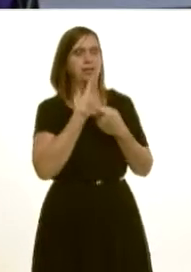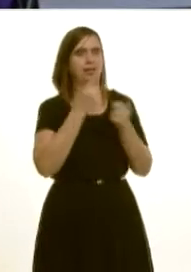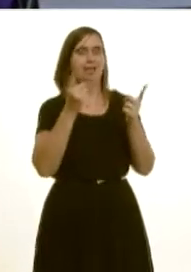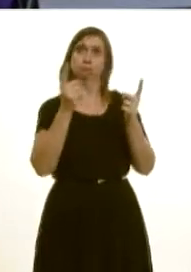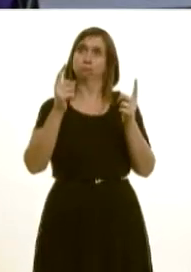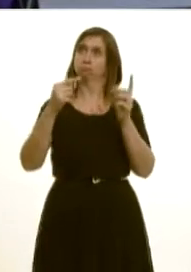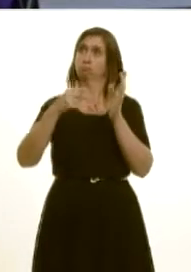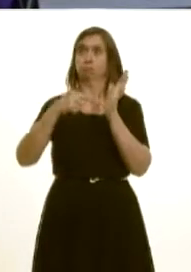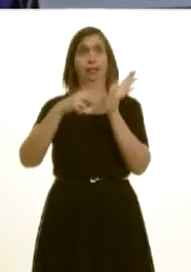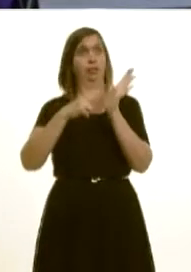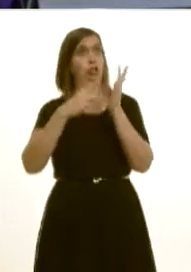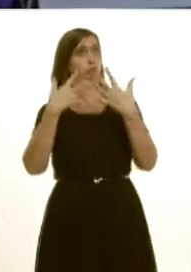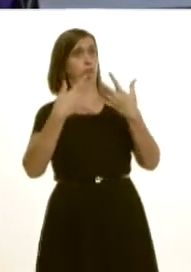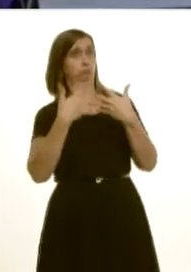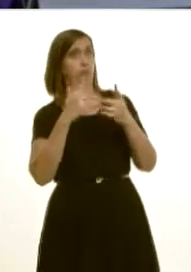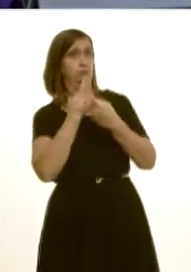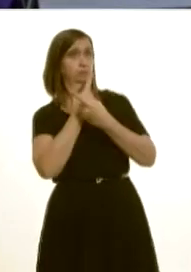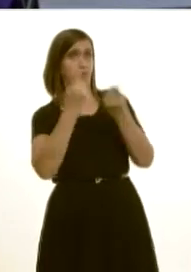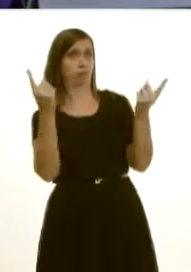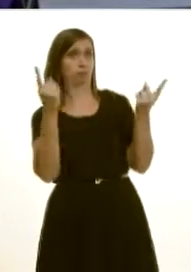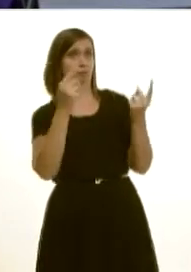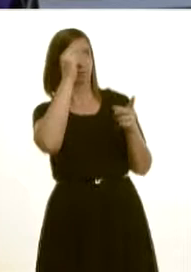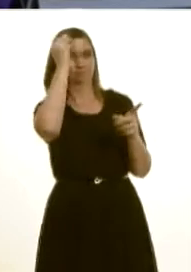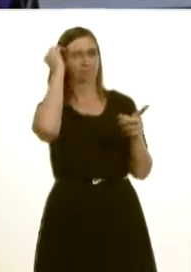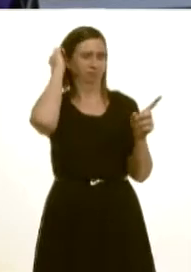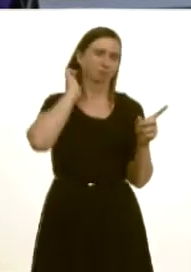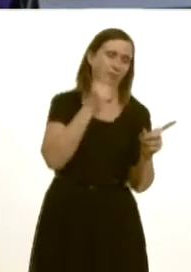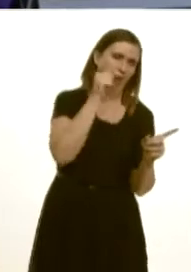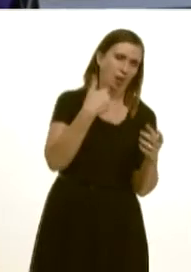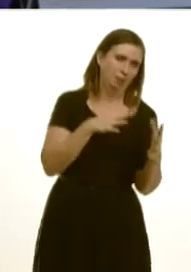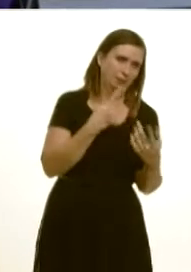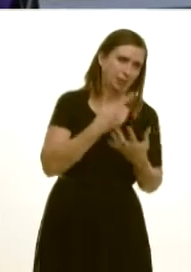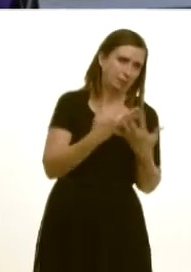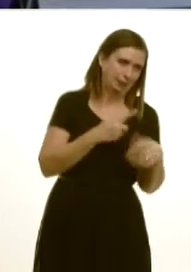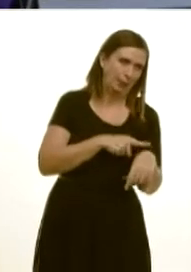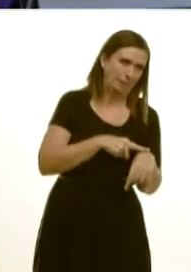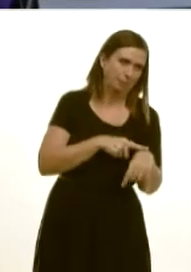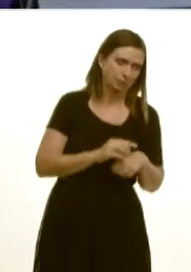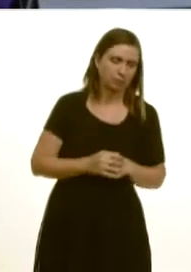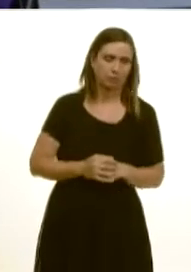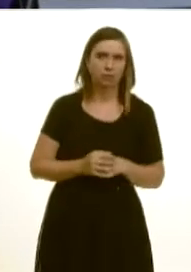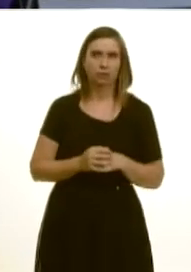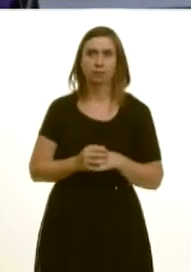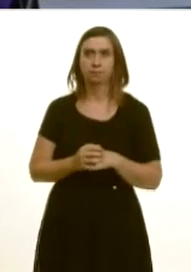ddweud sawl gwaith yn y Siambr hon ac hefyd tu fas. Yr hyn sy’n bwysig i ni fel Llywodraeth